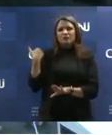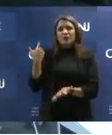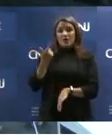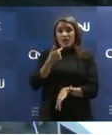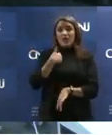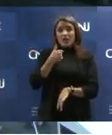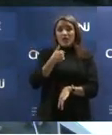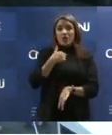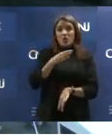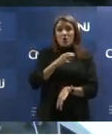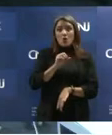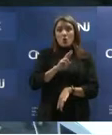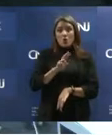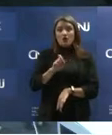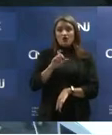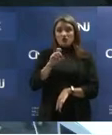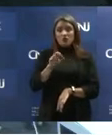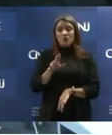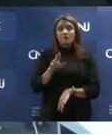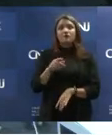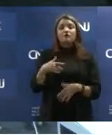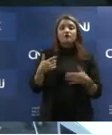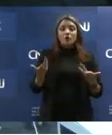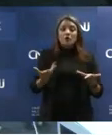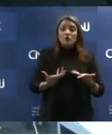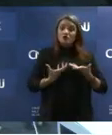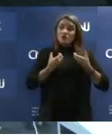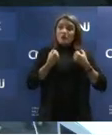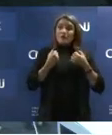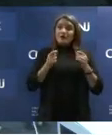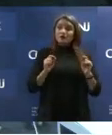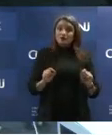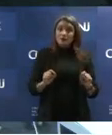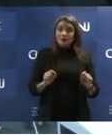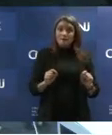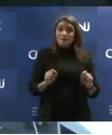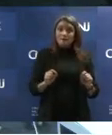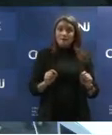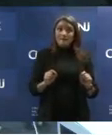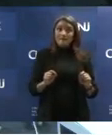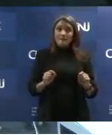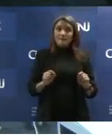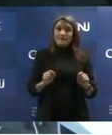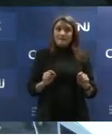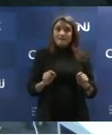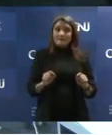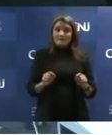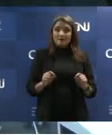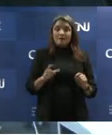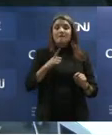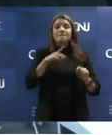A grata surpresa a que eu tive foi a estrutura que o primeiro grau tem hoje